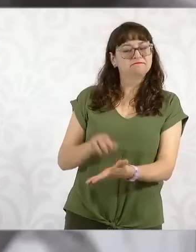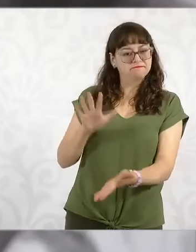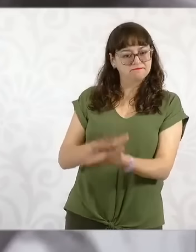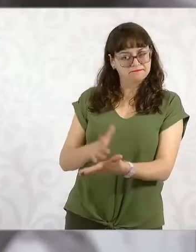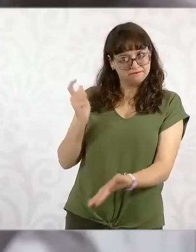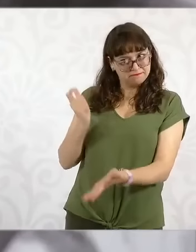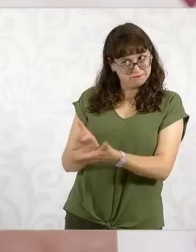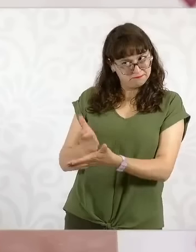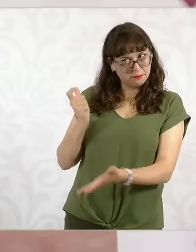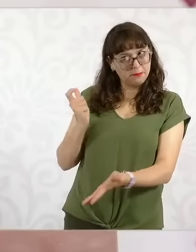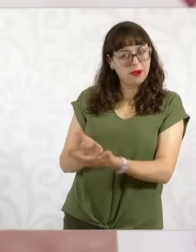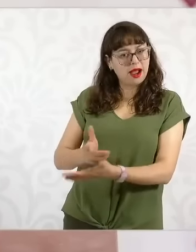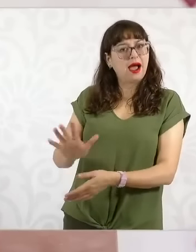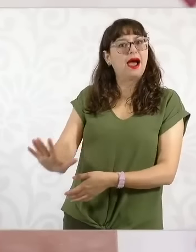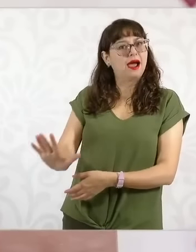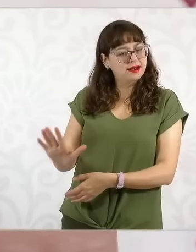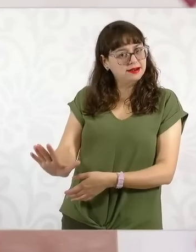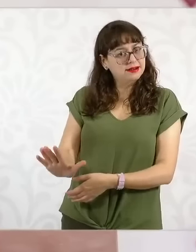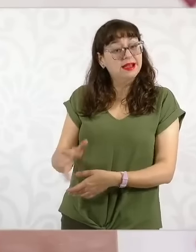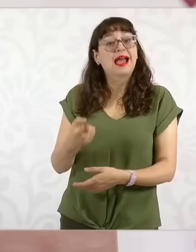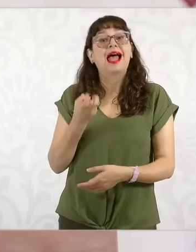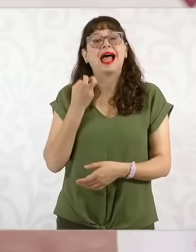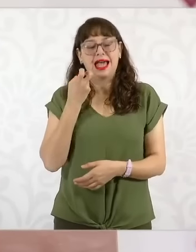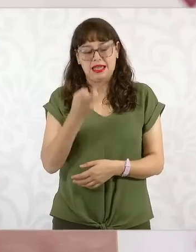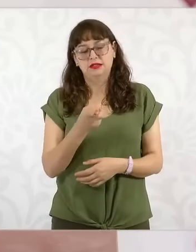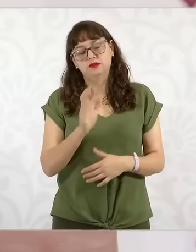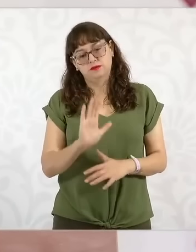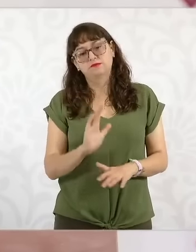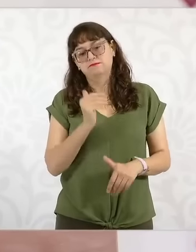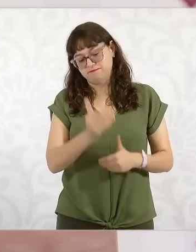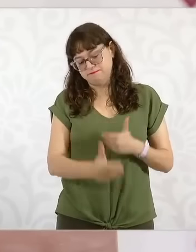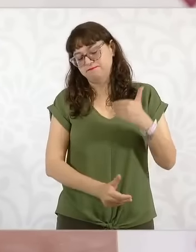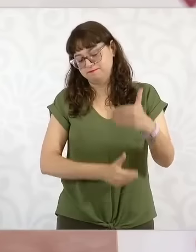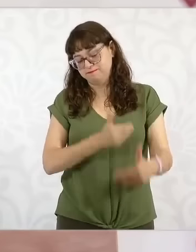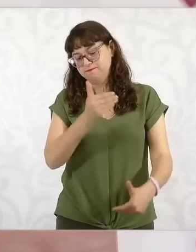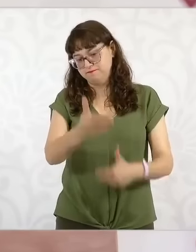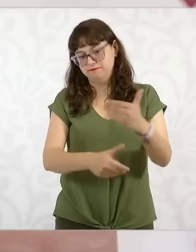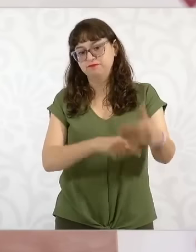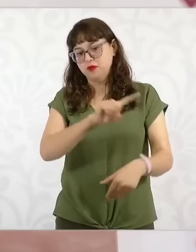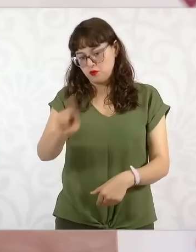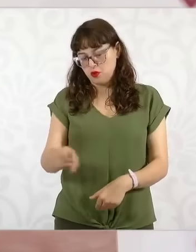Habrá más elementos que en su momento se darán y y se irán se irán dando a conocer más adelante.